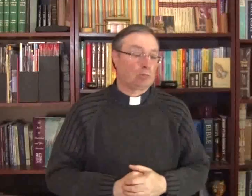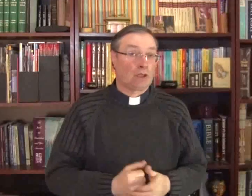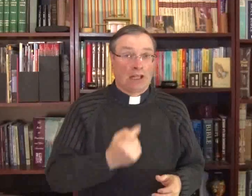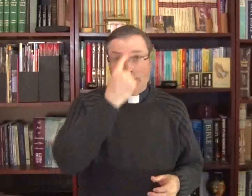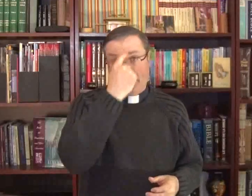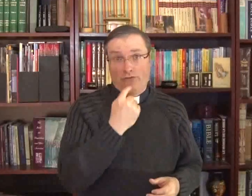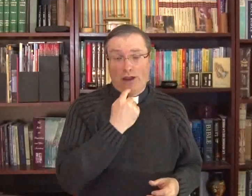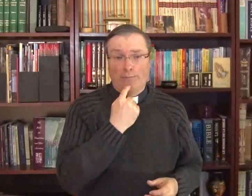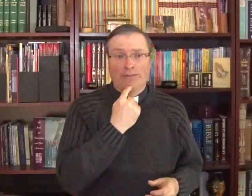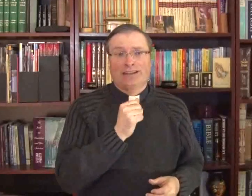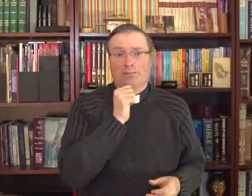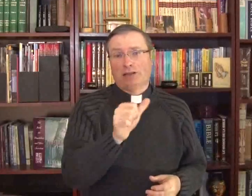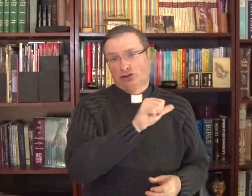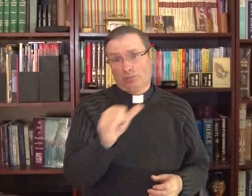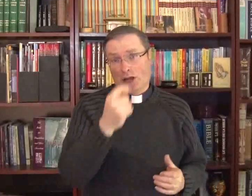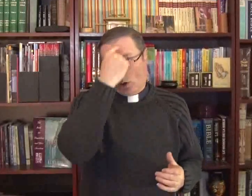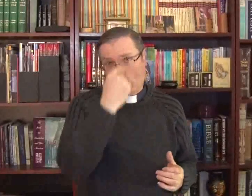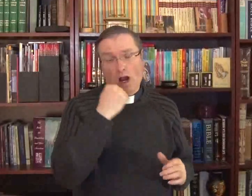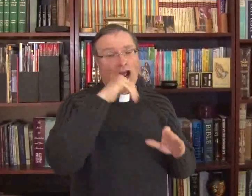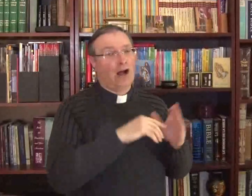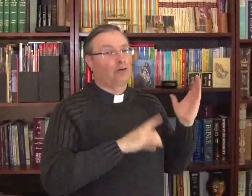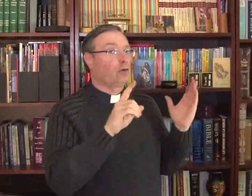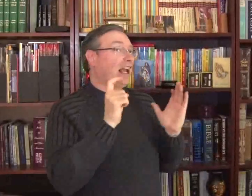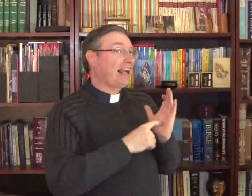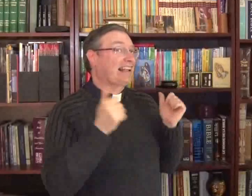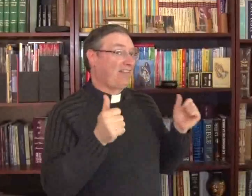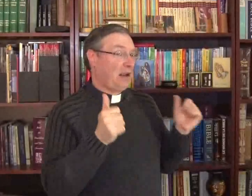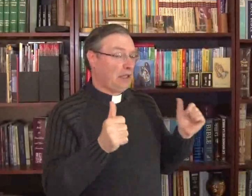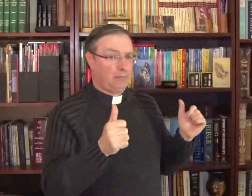La foi n’est pas seulement croire en Dieu quand ça va bien,